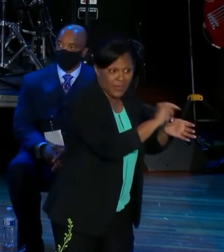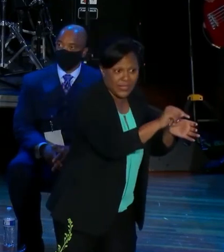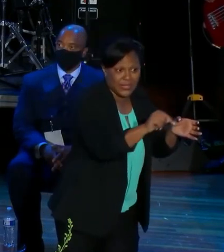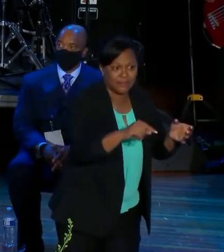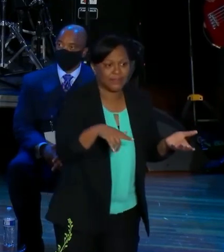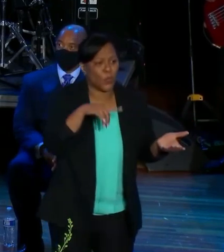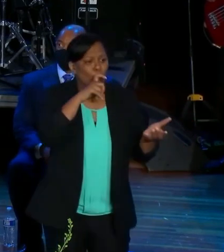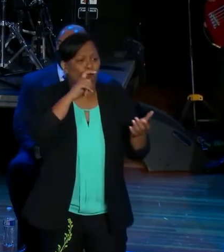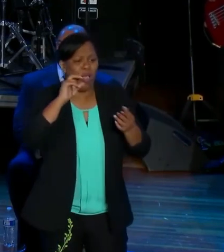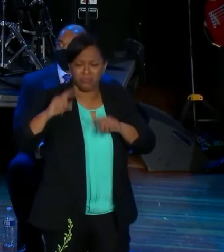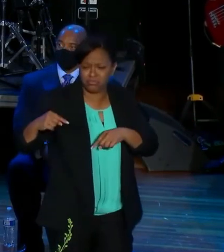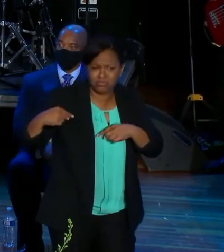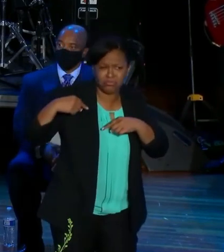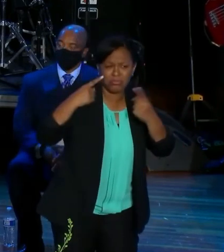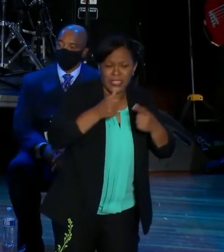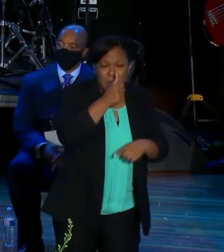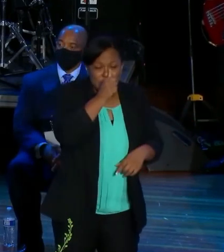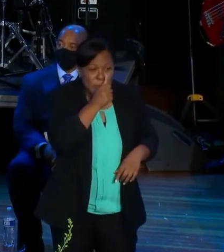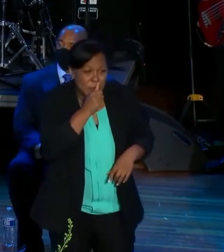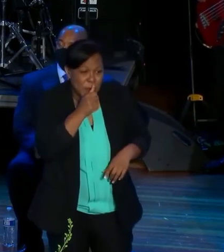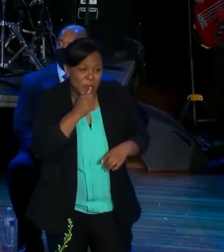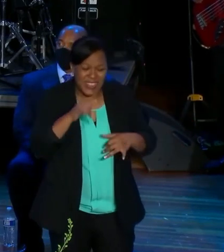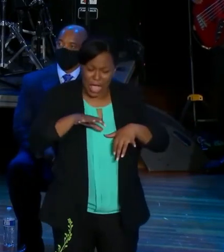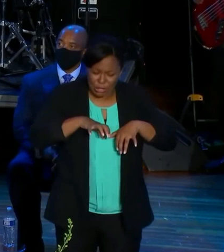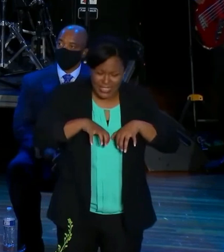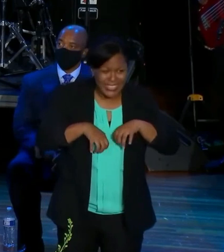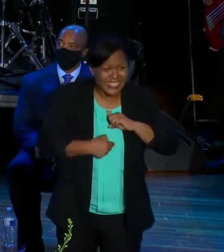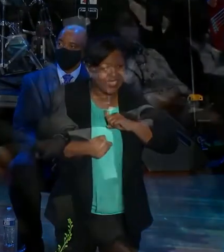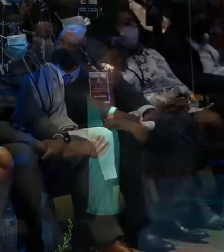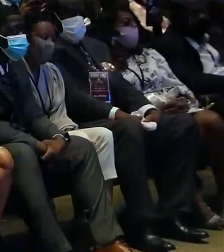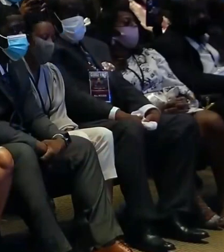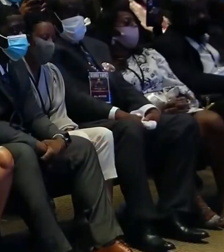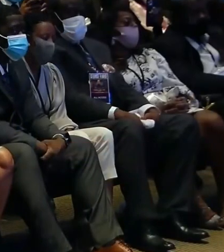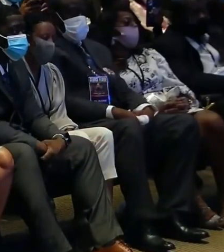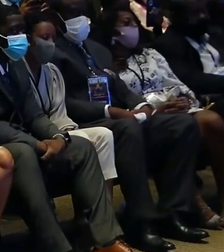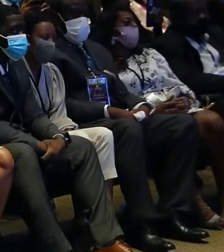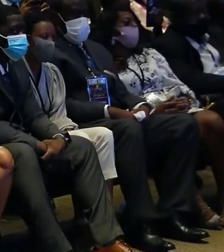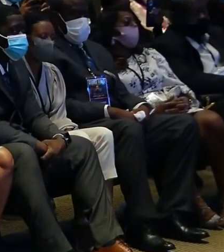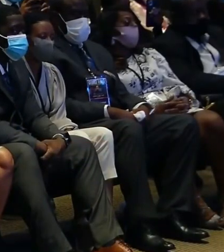och vet något om smärtan, och vet vad det är att bli negligerad